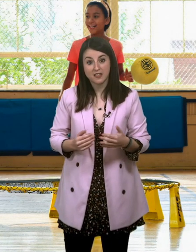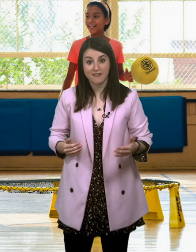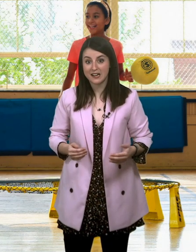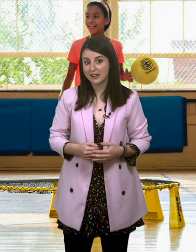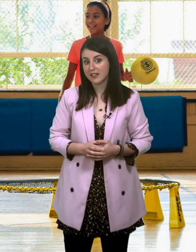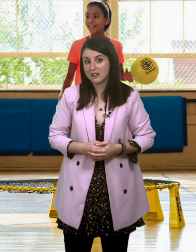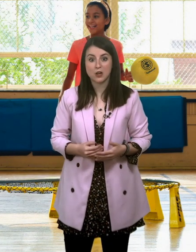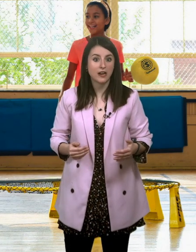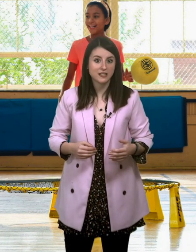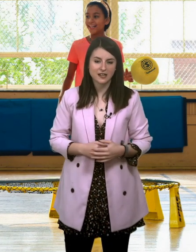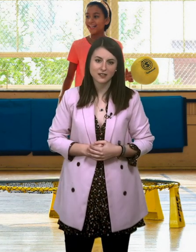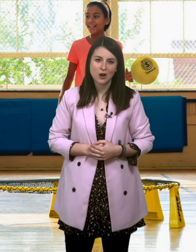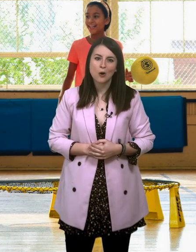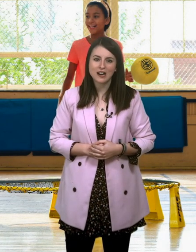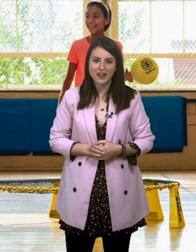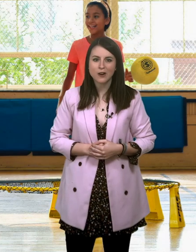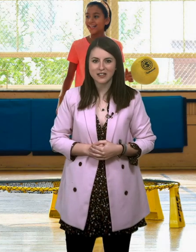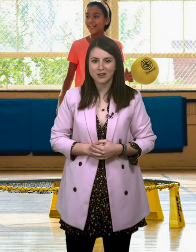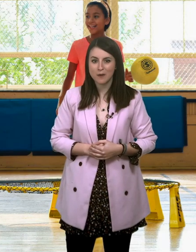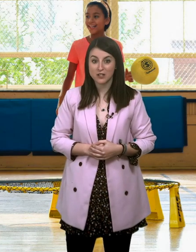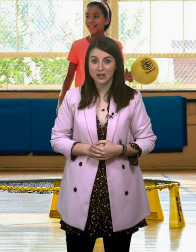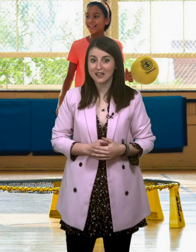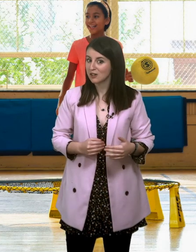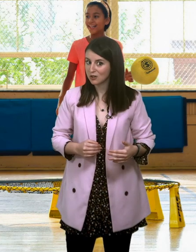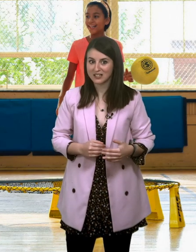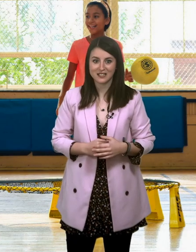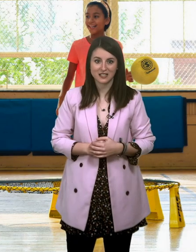e incentivar el interés científico de las chicas o realizar orientaciones profesionales no sexistas.